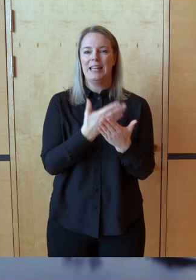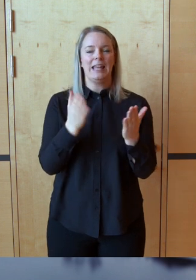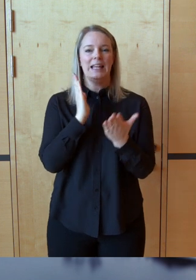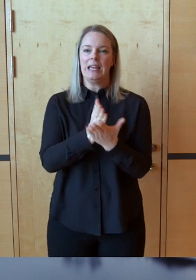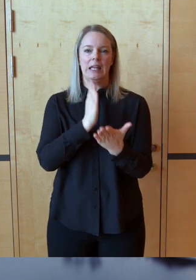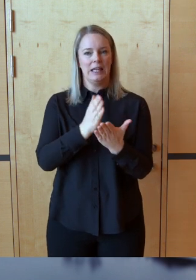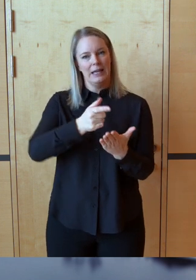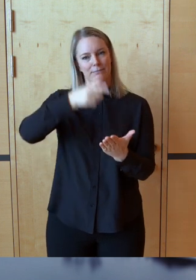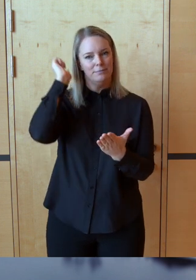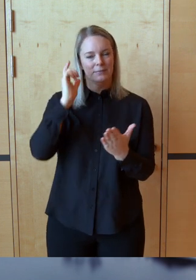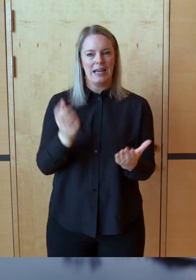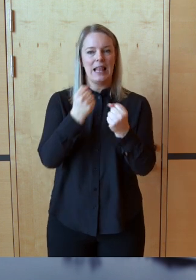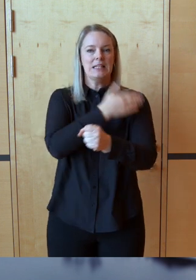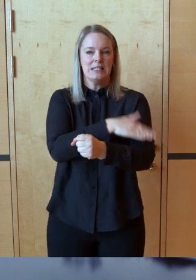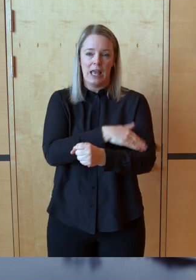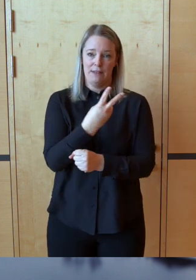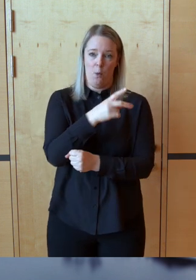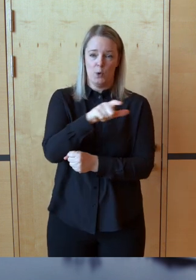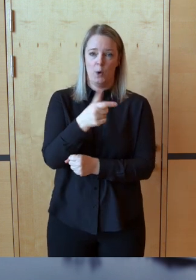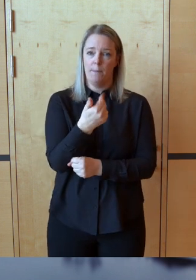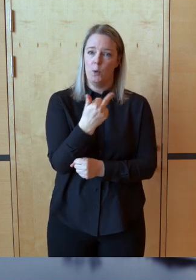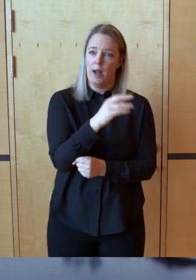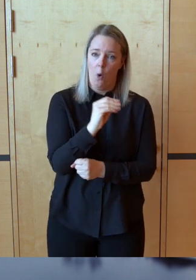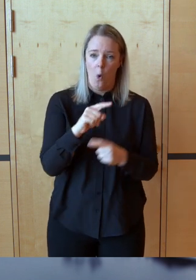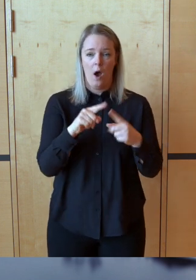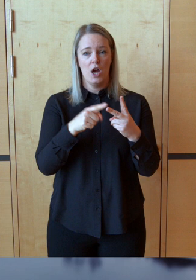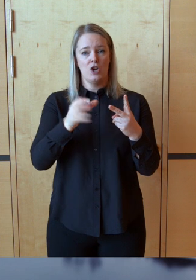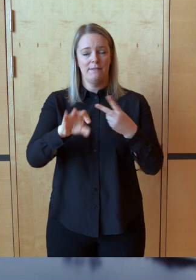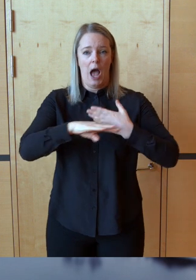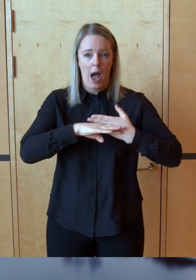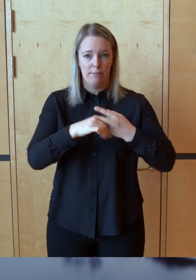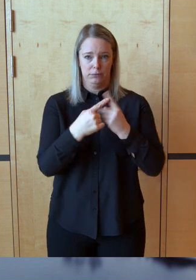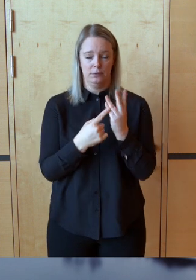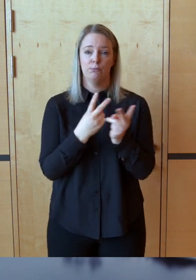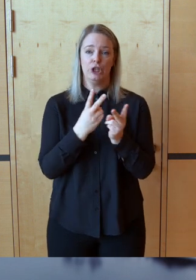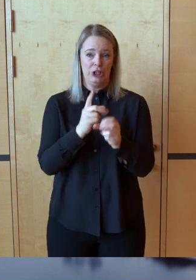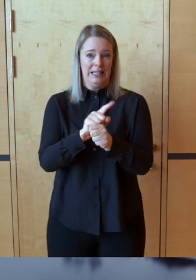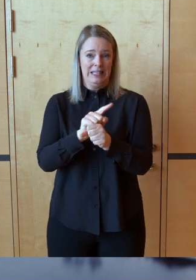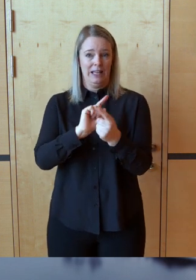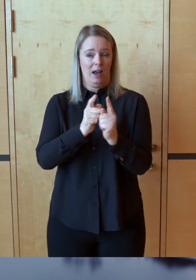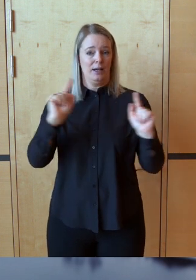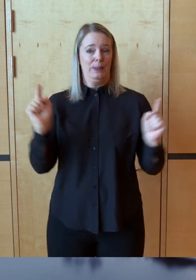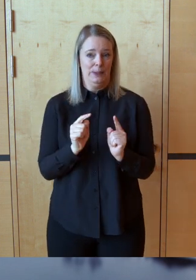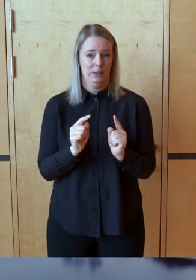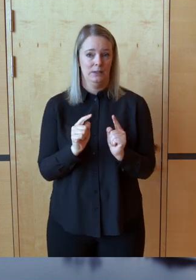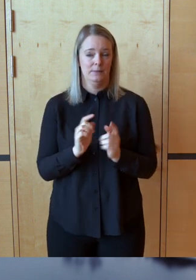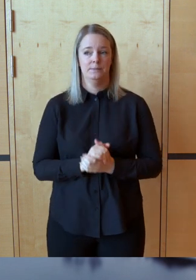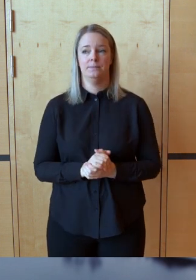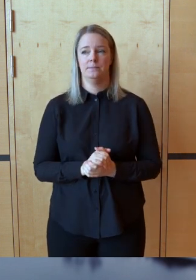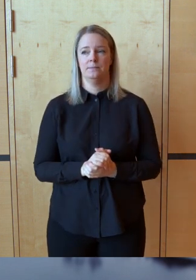Sätt två personer i Buhres 12 personer Skellefteå Så kan du få ner tiderna Det andra